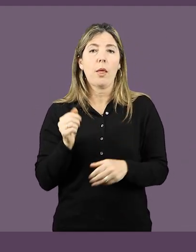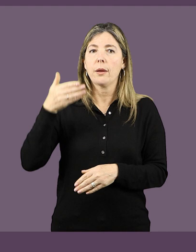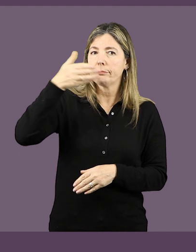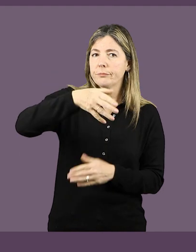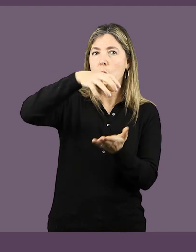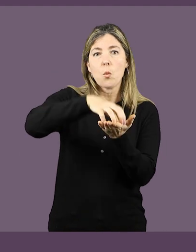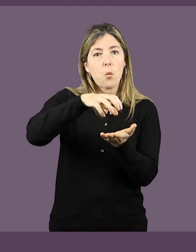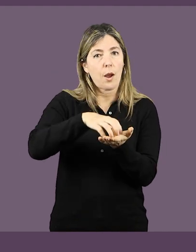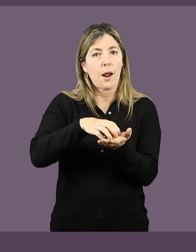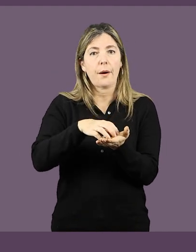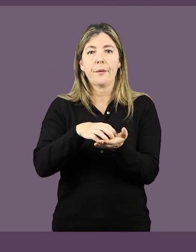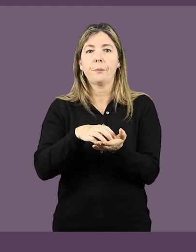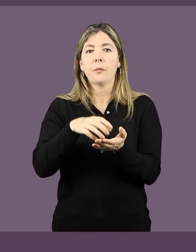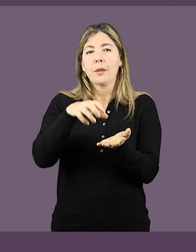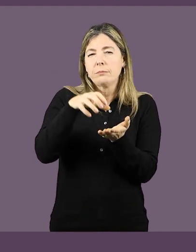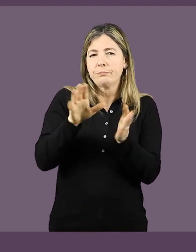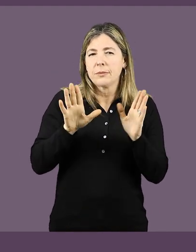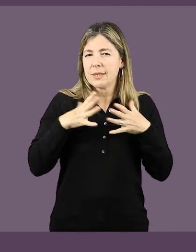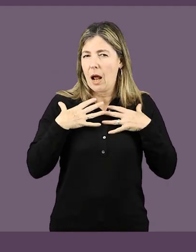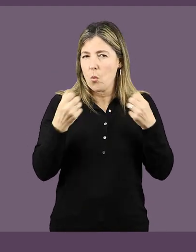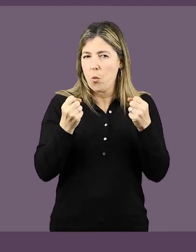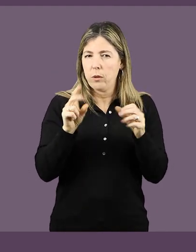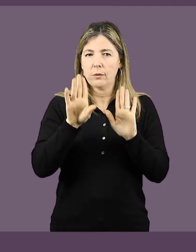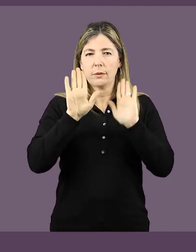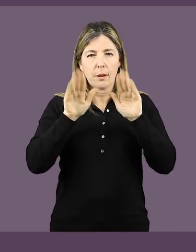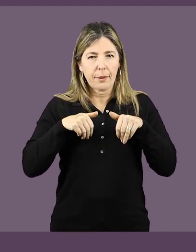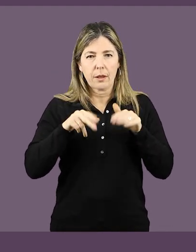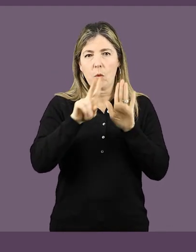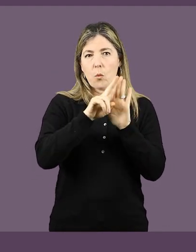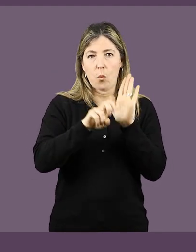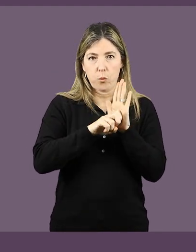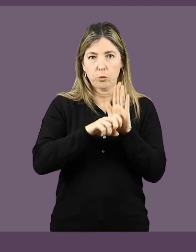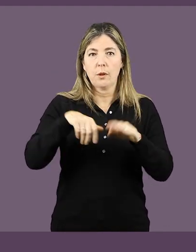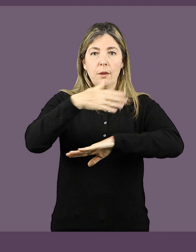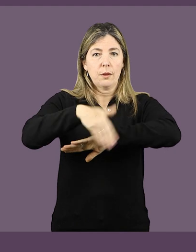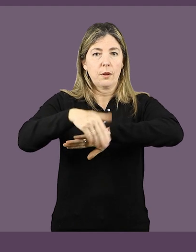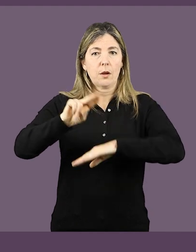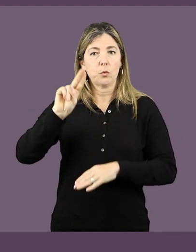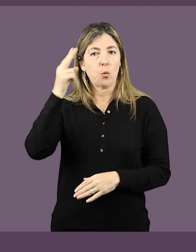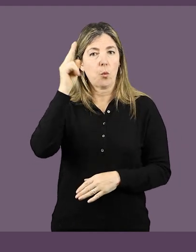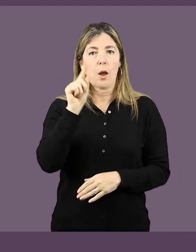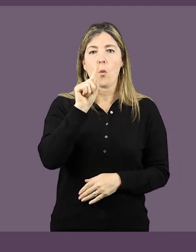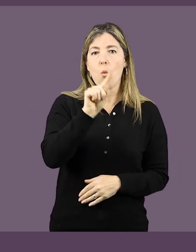Las mujeres sordas podemos ir al servicio de atención el primer y tercer jueves de cada mes.